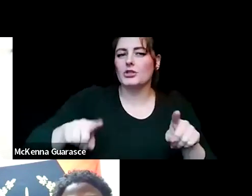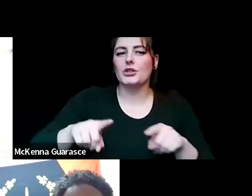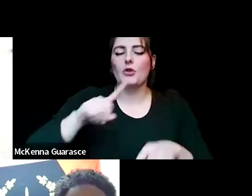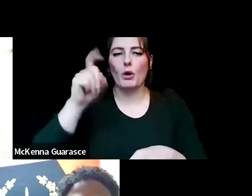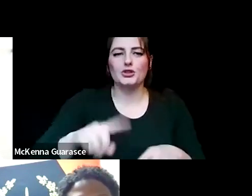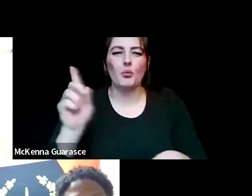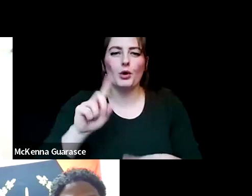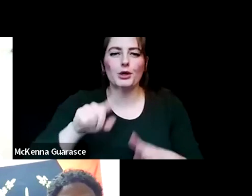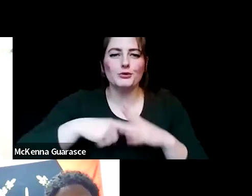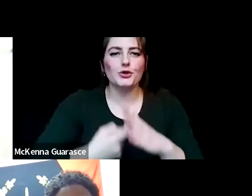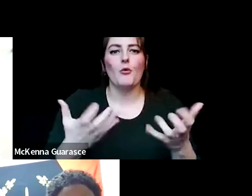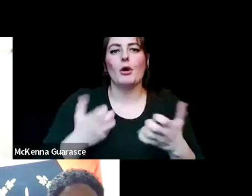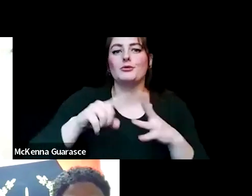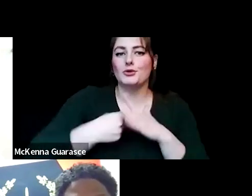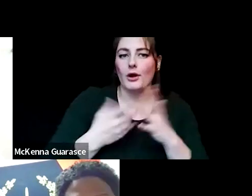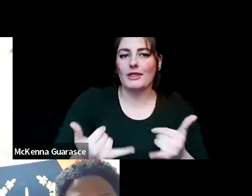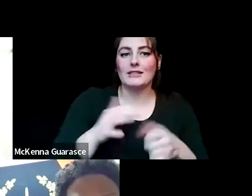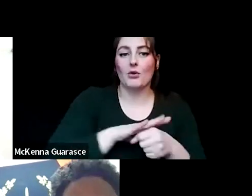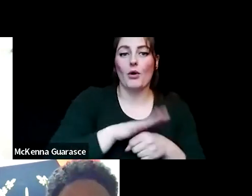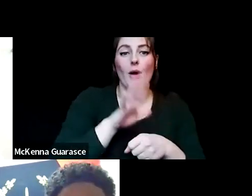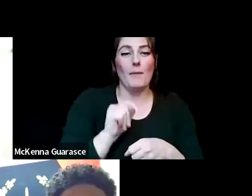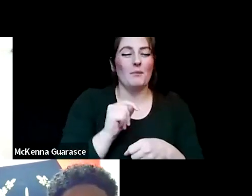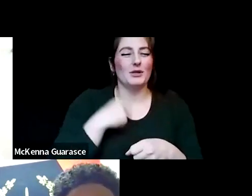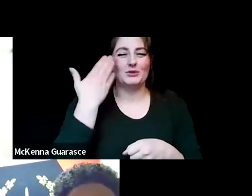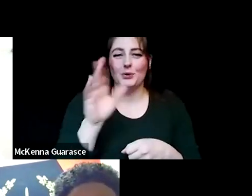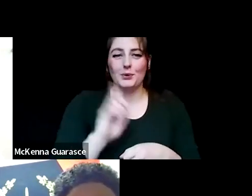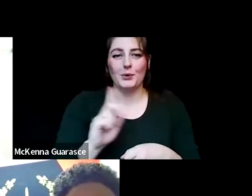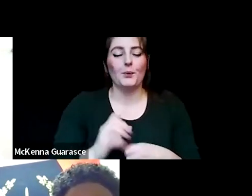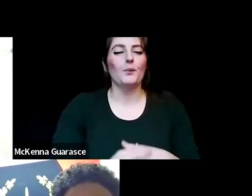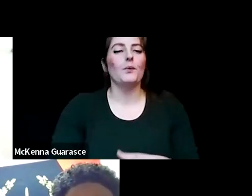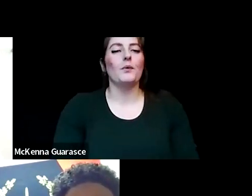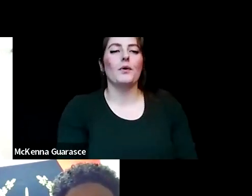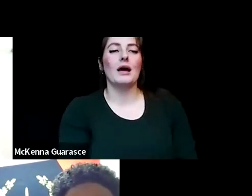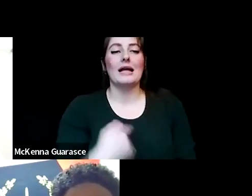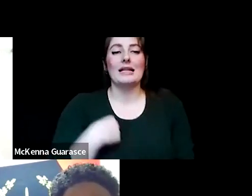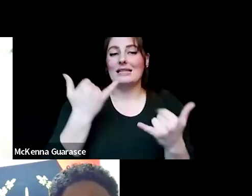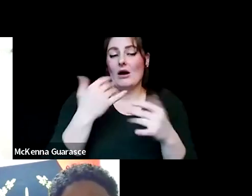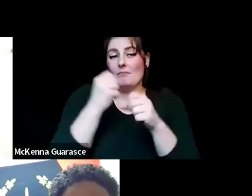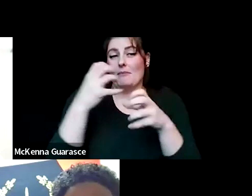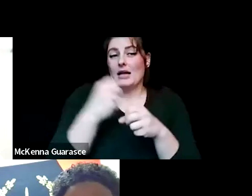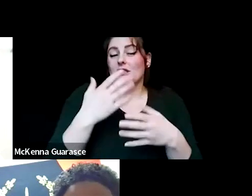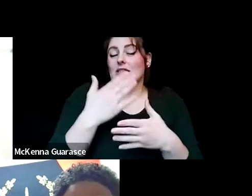"Queremos empezar localmente, pero no sabemos dónde". Y me imagino que quienes enviaron esas preguntas